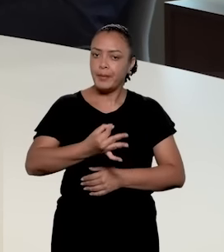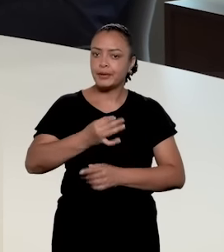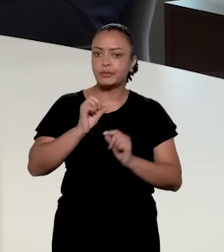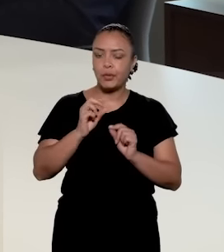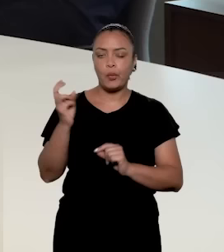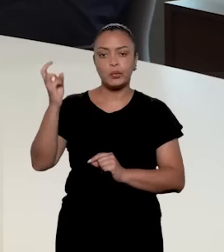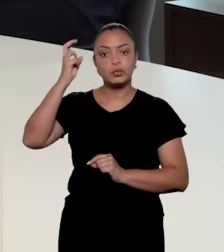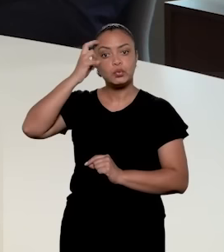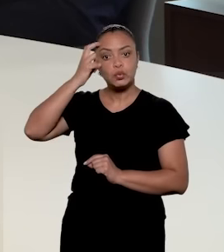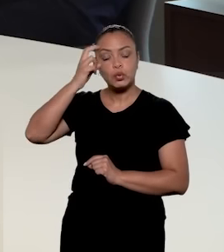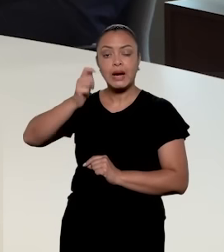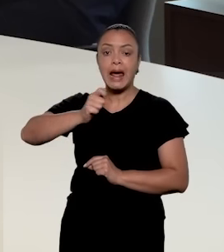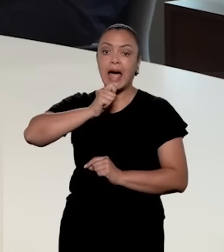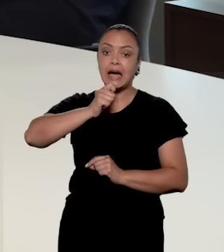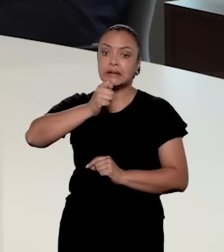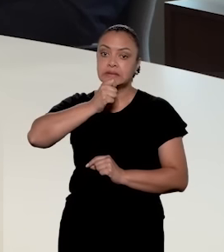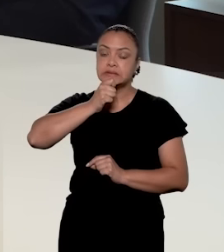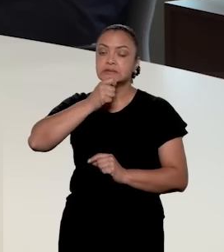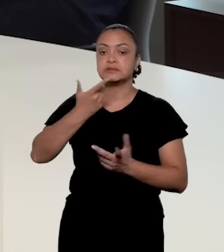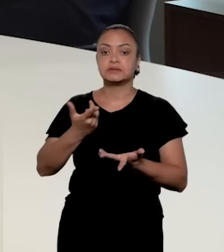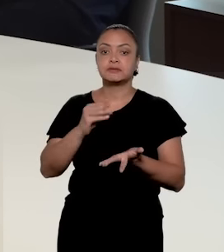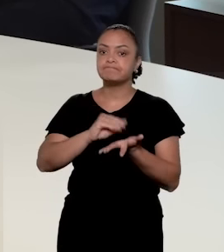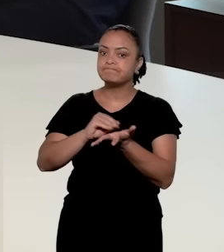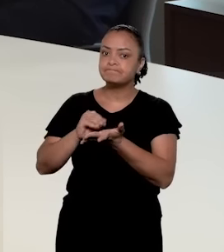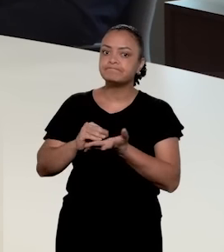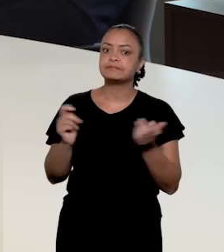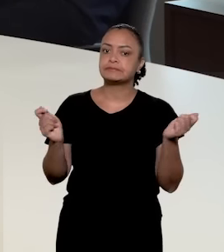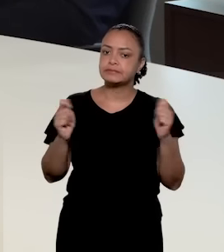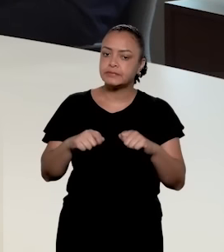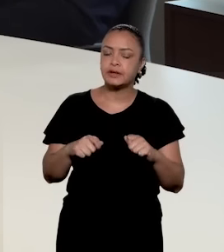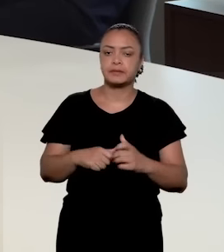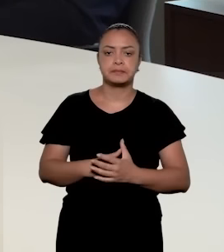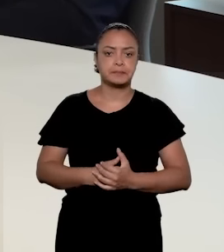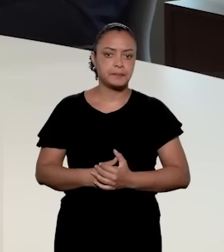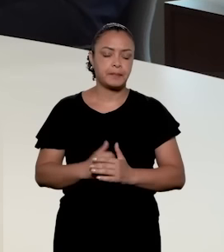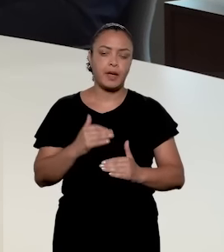o senhor também comentou sobre algumas culturas que ainda estão sub-representadas,